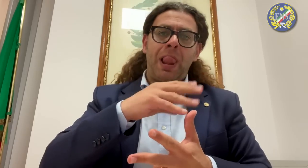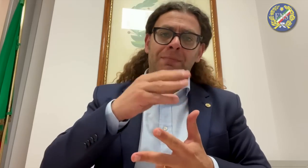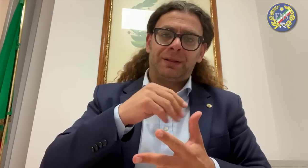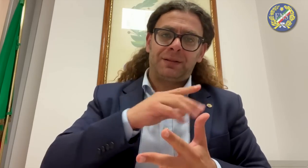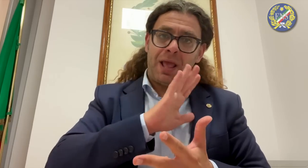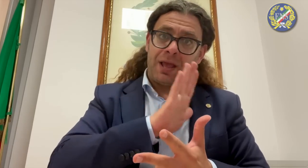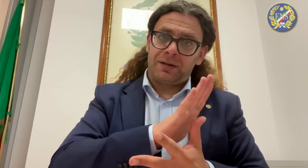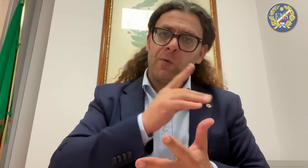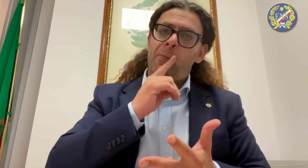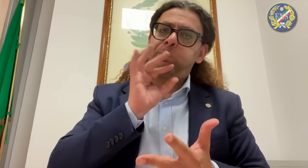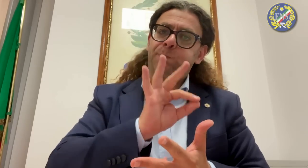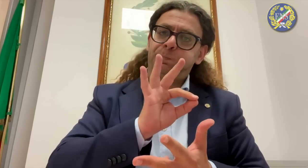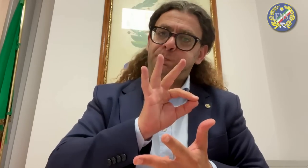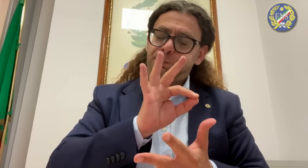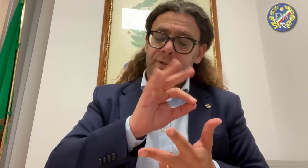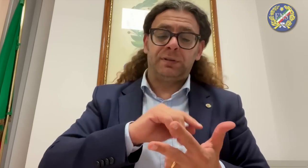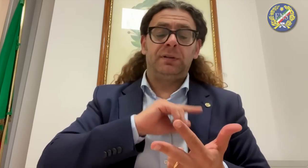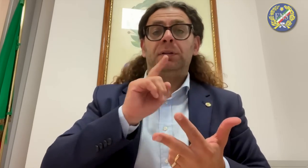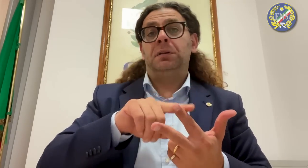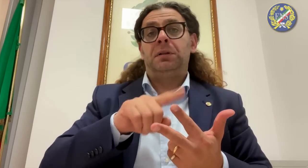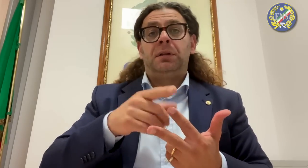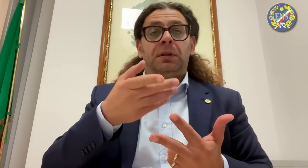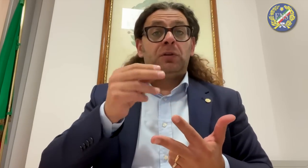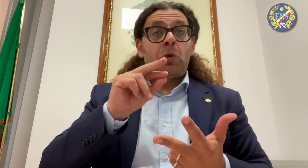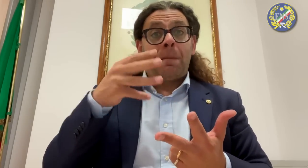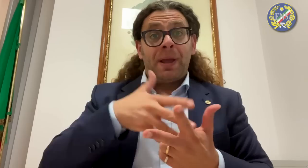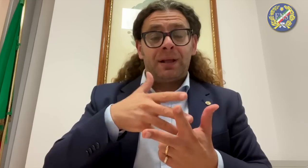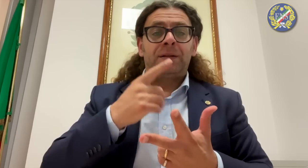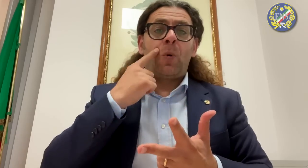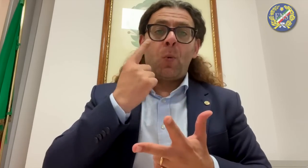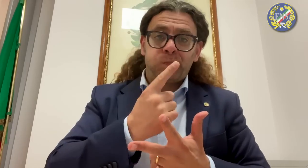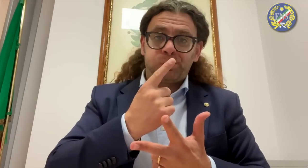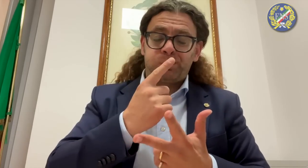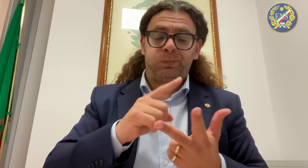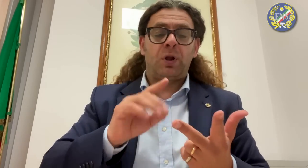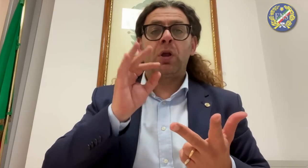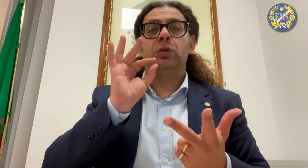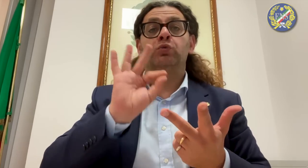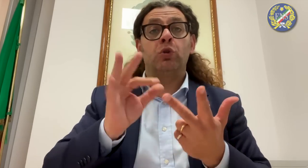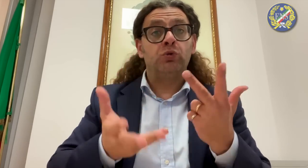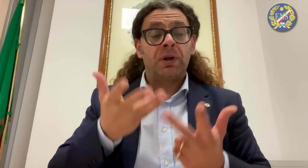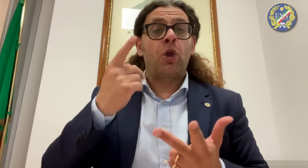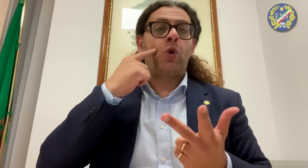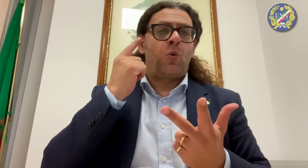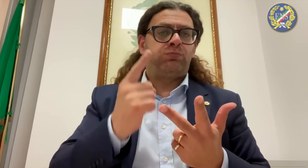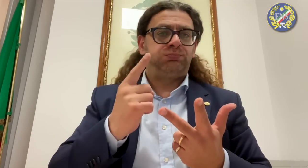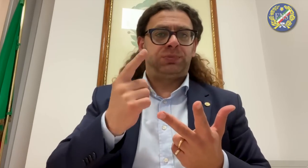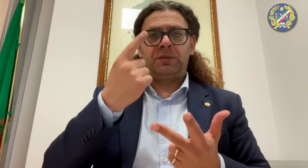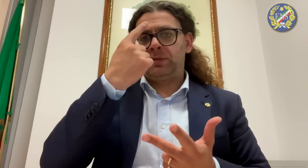mantenere lo stesso docente di sostegno per ciascun ciclo scolastico, in modo da garantire la necessaria continuità ed evitare l'avvicendarsi di troppe figure